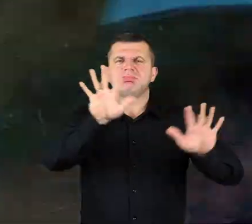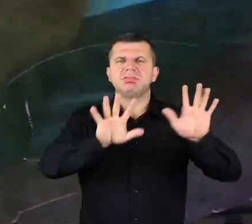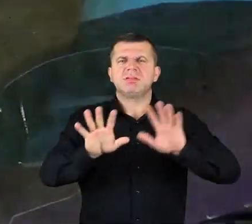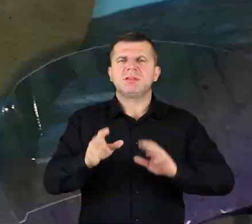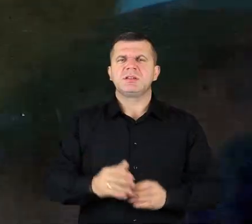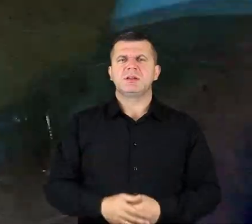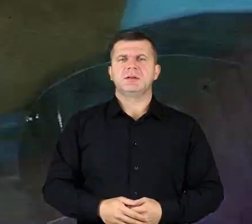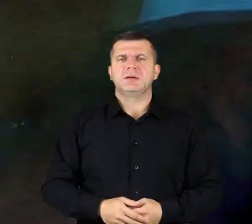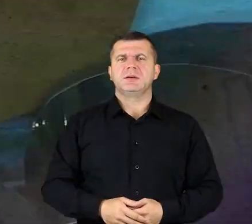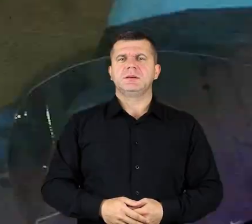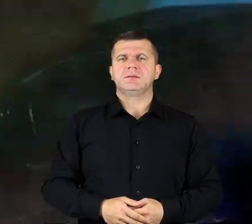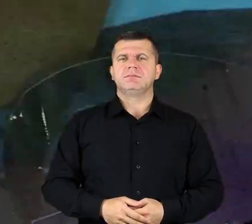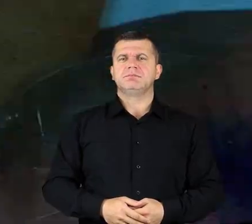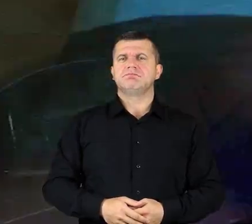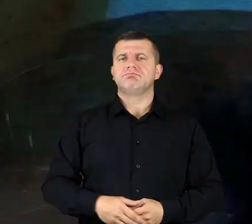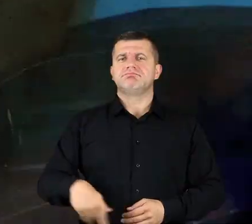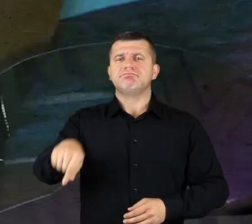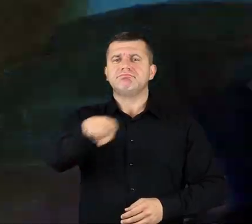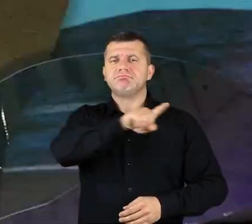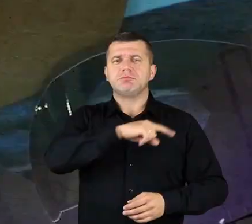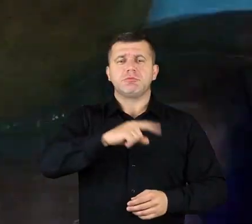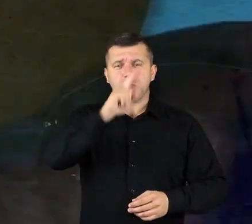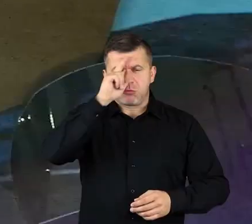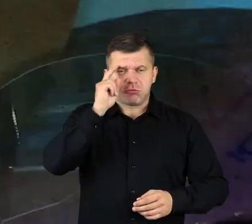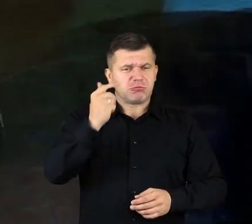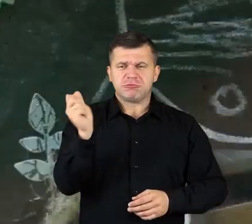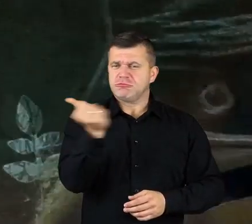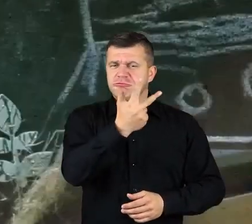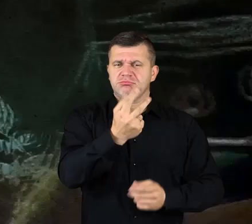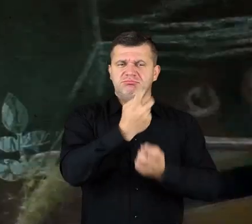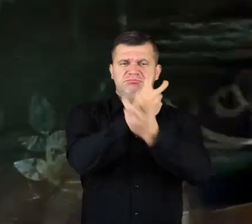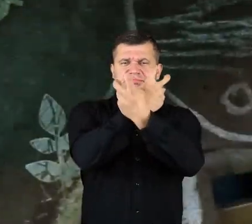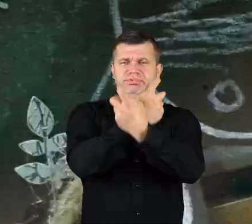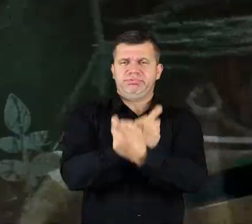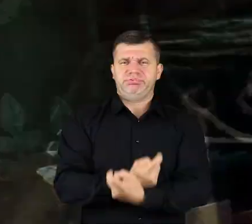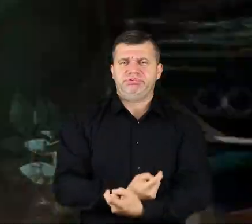Zamiast trzech dzielnych załogantów – trzy szkielety.